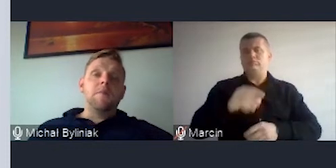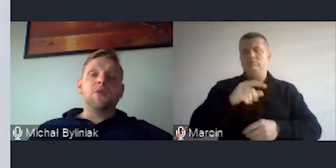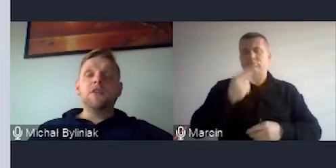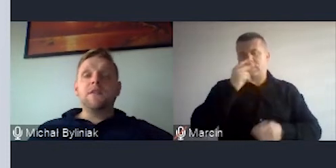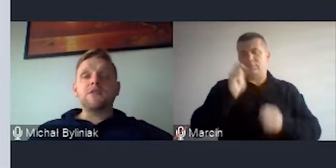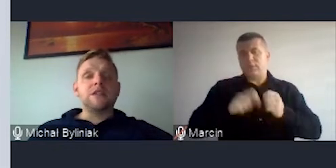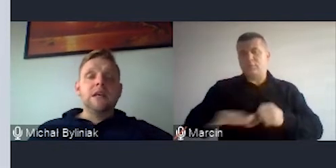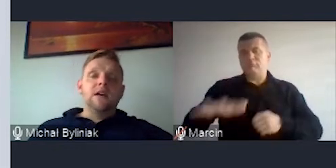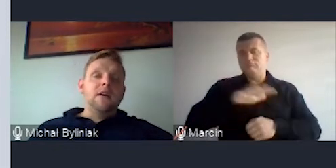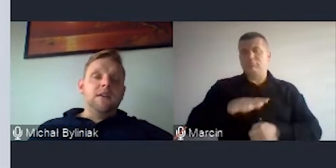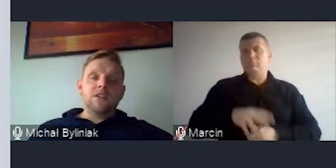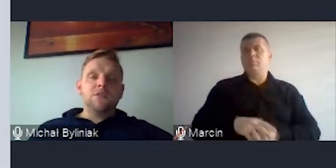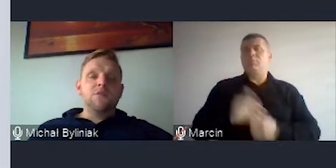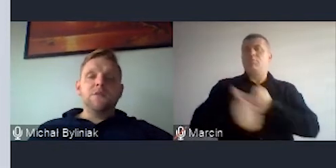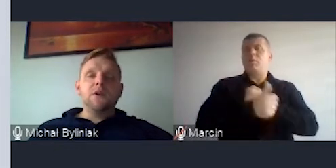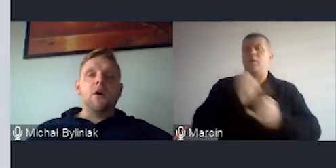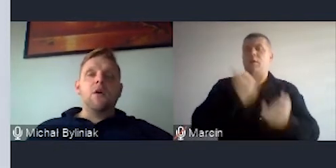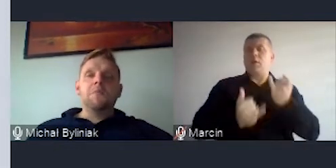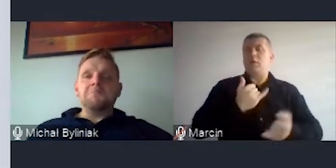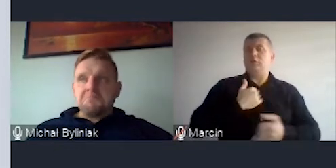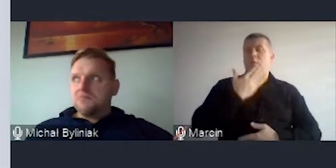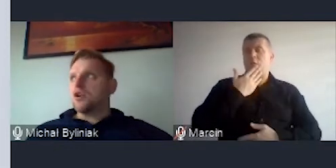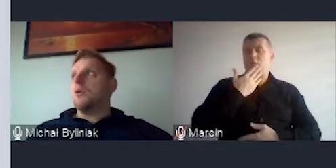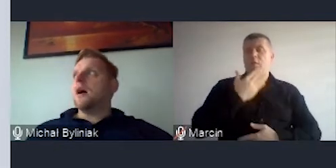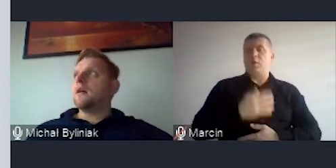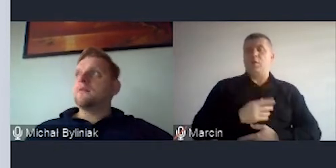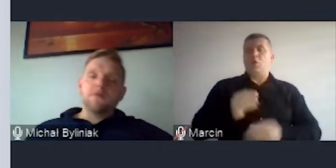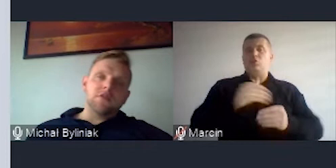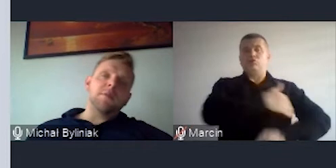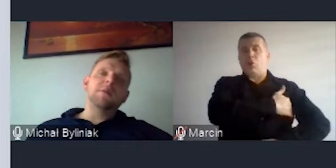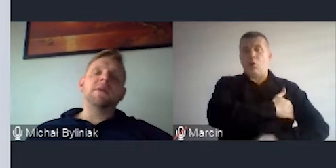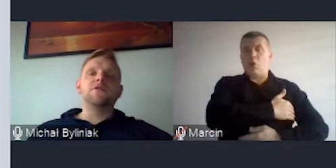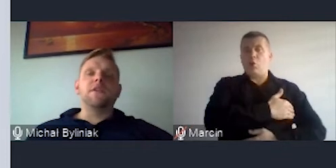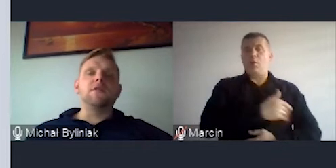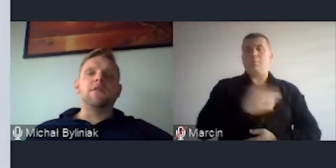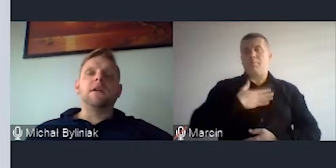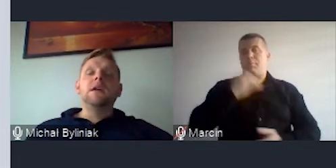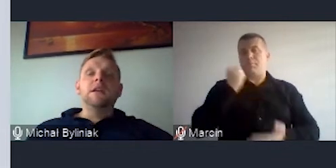Ponieważ jeśli mówimy o szkołach to mamy prawo oświatowe.